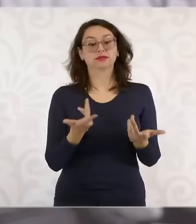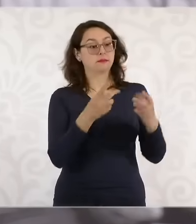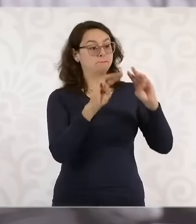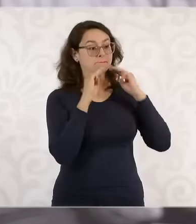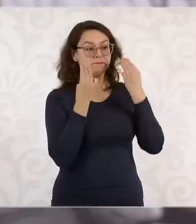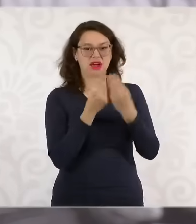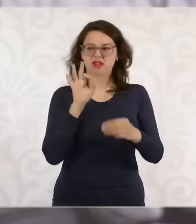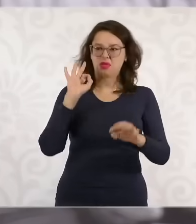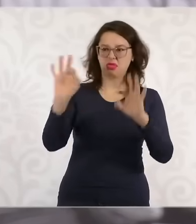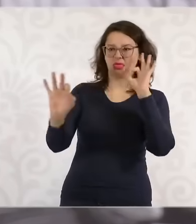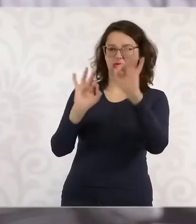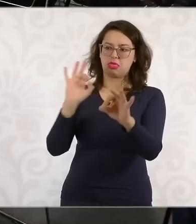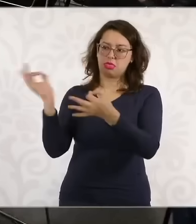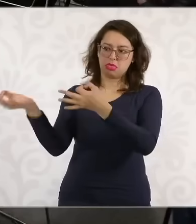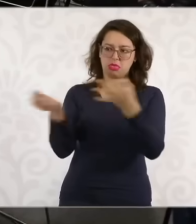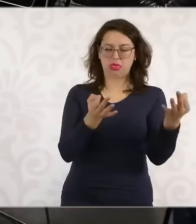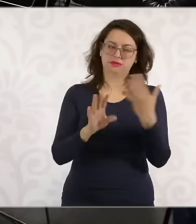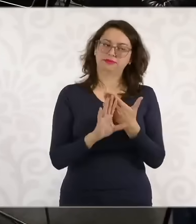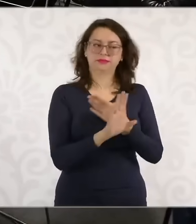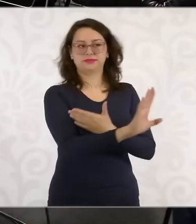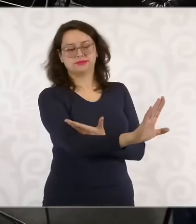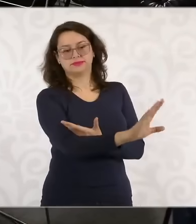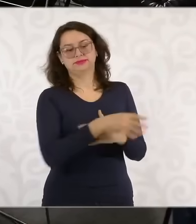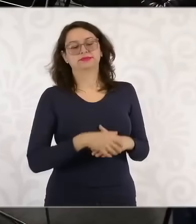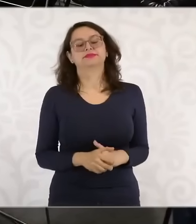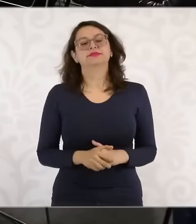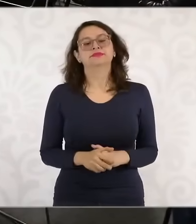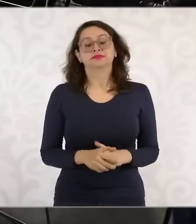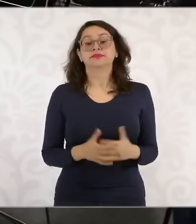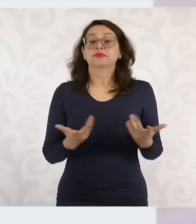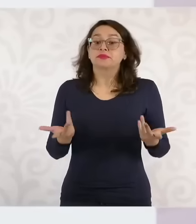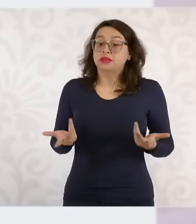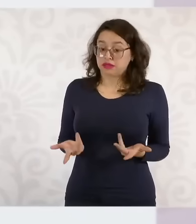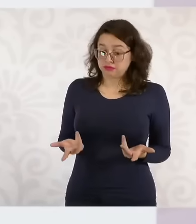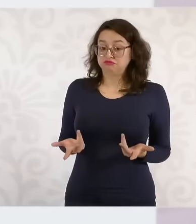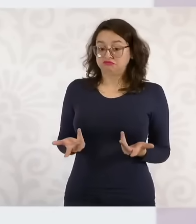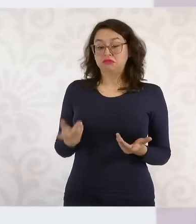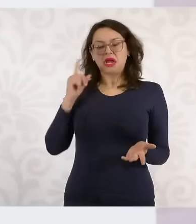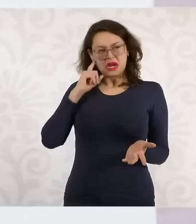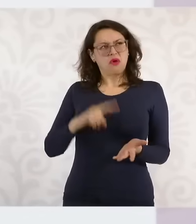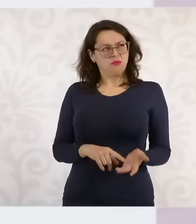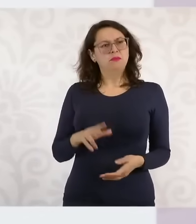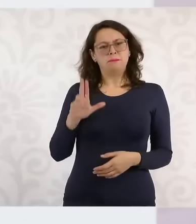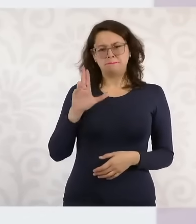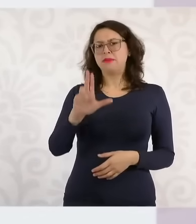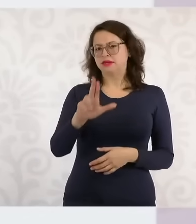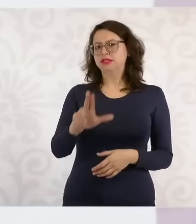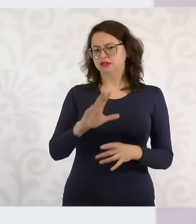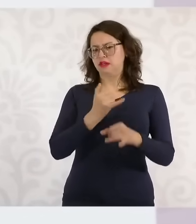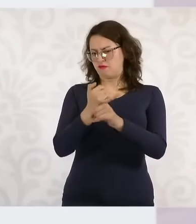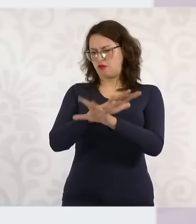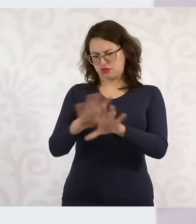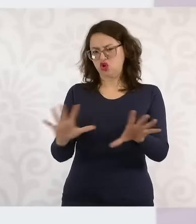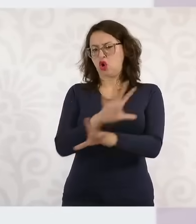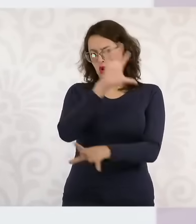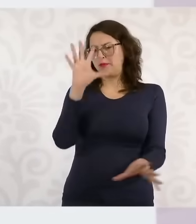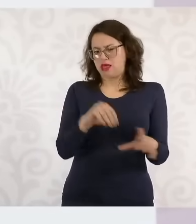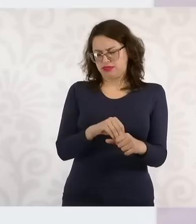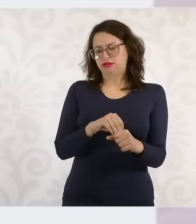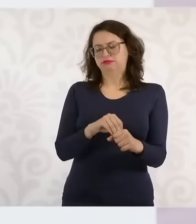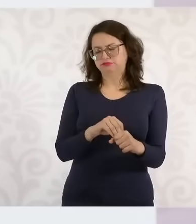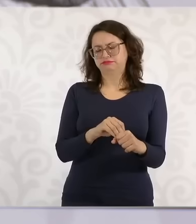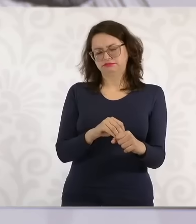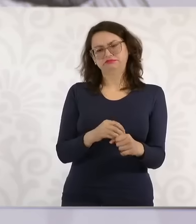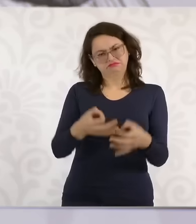en las manos del crimen organizado. Entonces, creo que el martes se va a dar un un buen este informe,